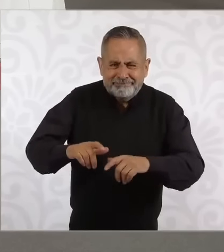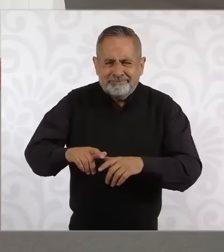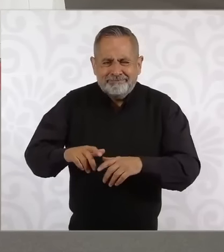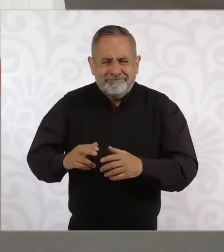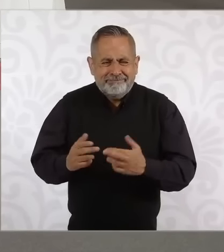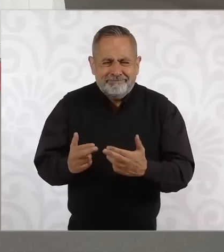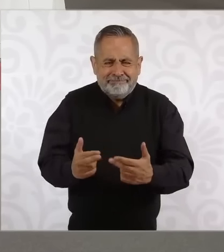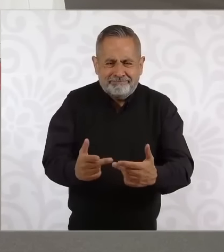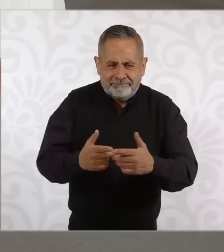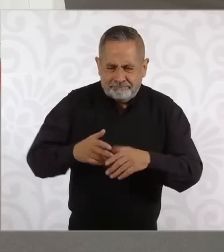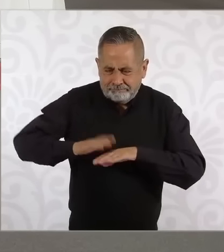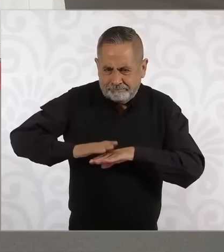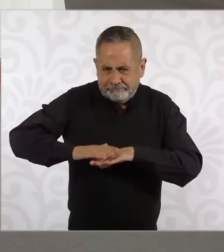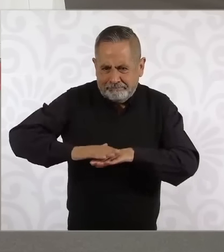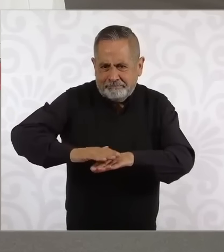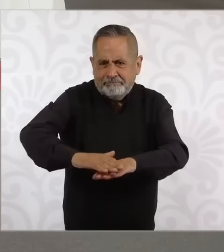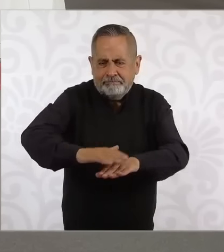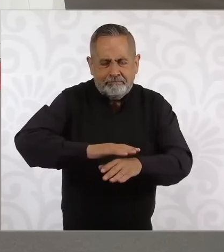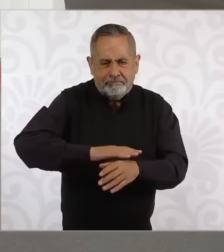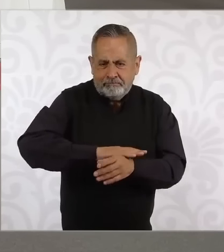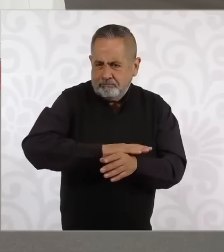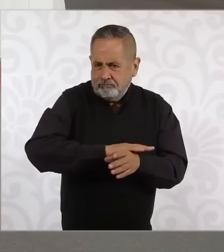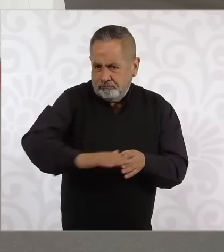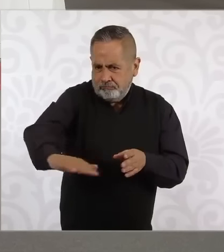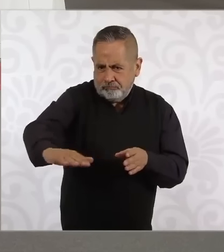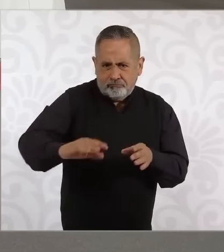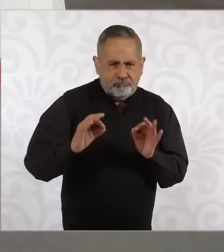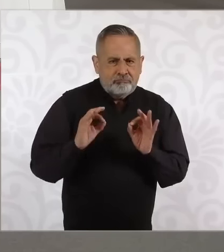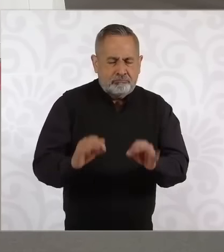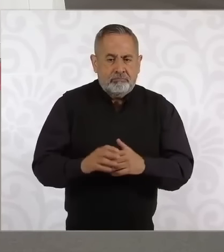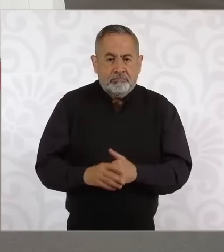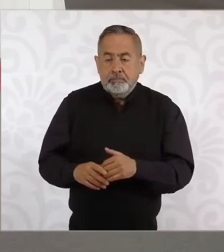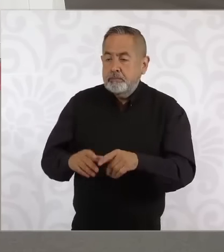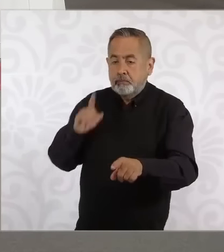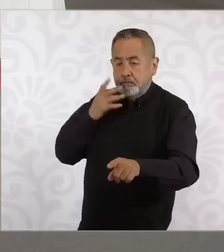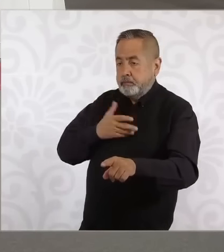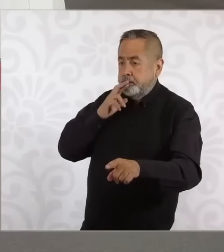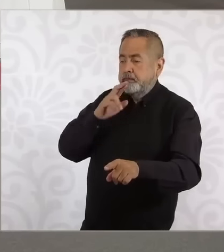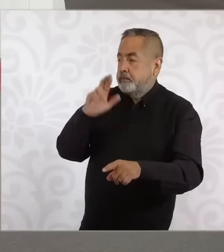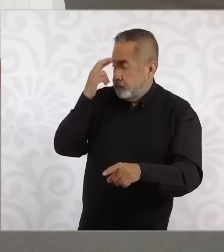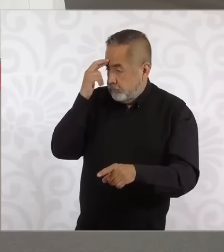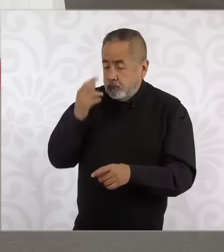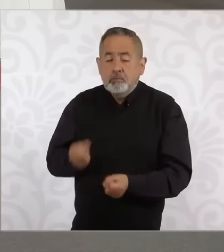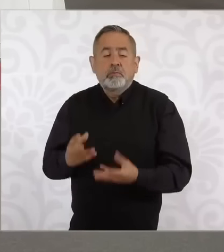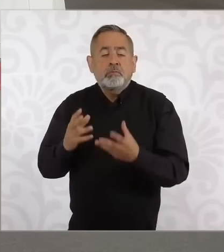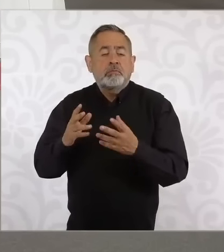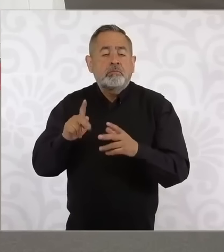ya desde enero se ha arrancado este. Recuerden que son ¿cuántos kilómetros de repavimentación? Este